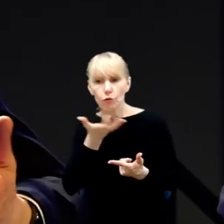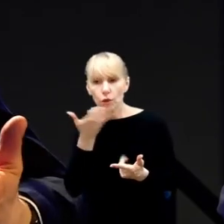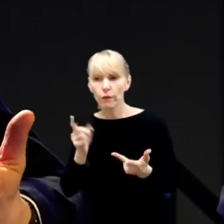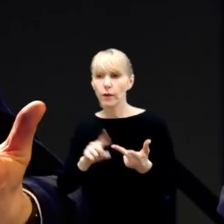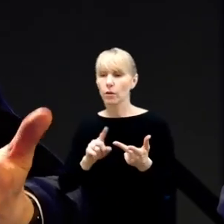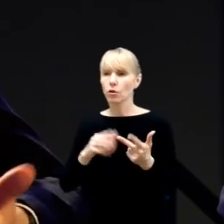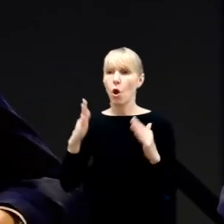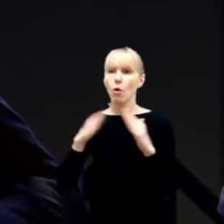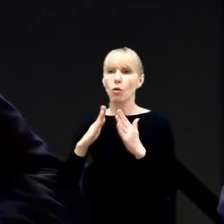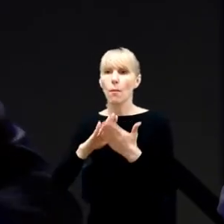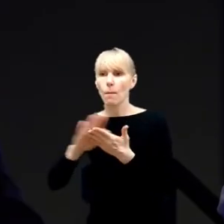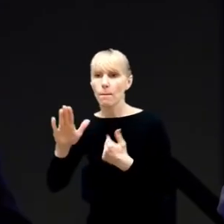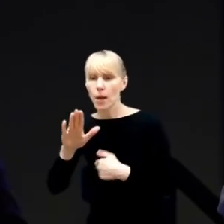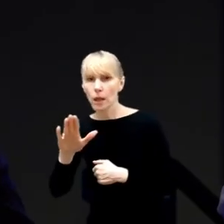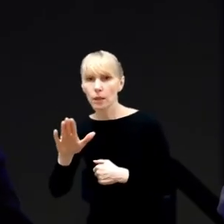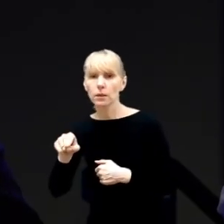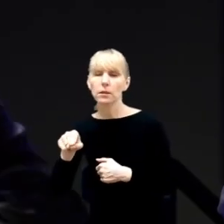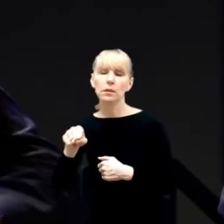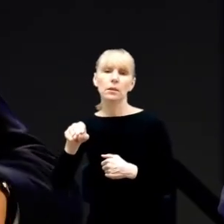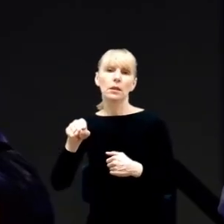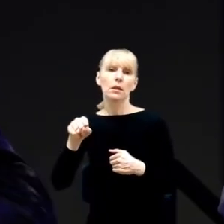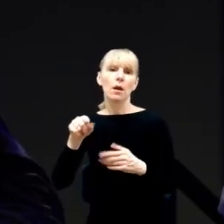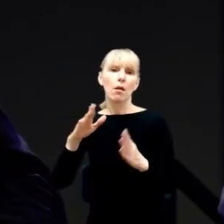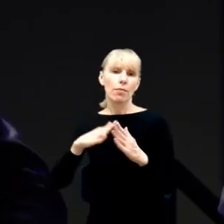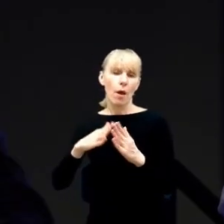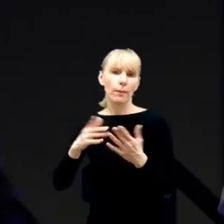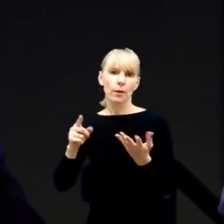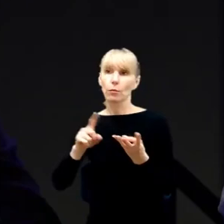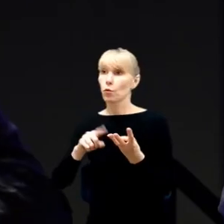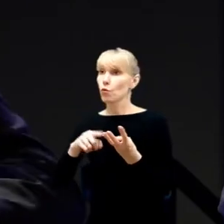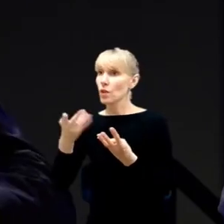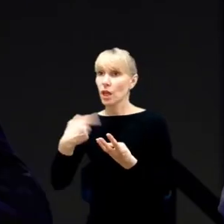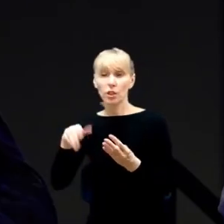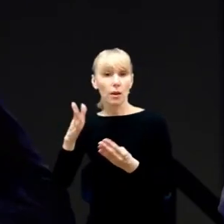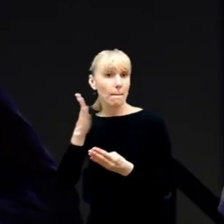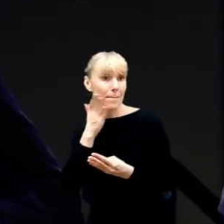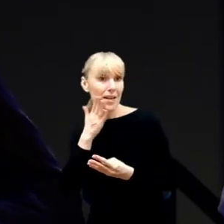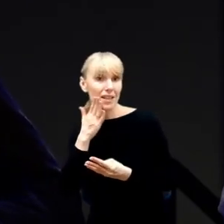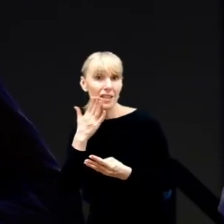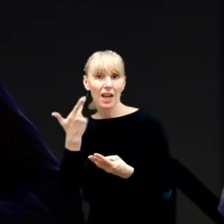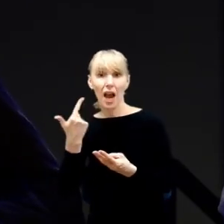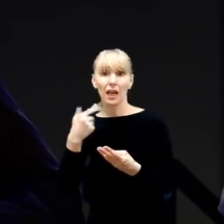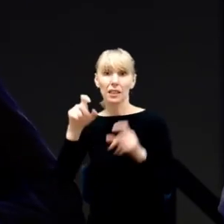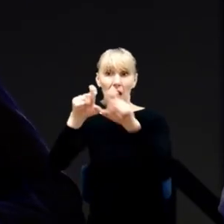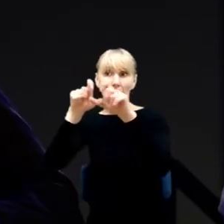mieszkania zakładowe, które się tutaj też pojawiło. Jest możliwość wykupu byłych mieszkań zakładowych.